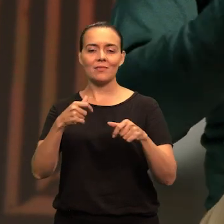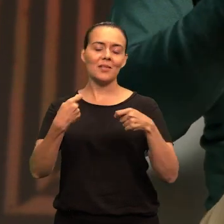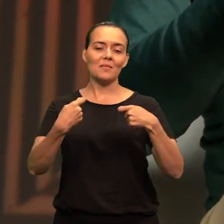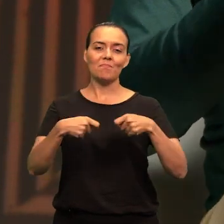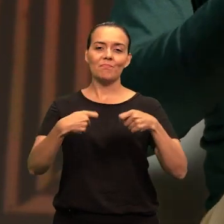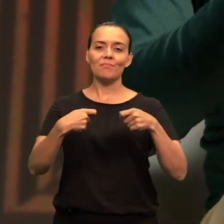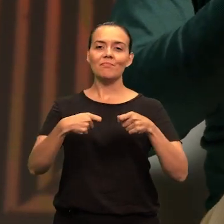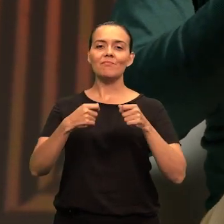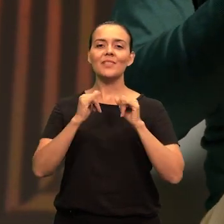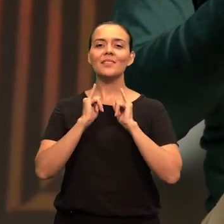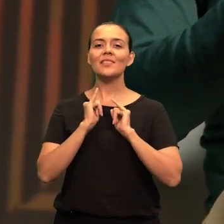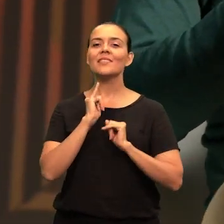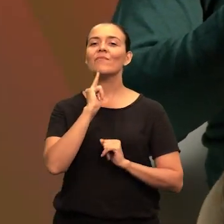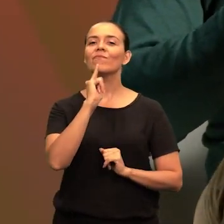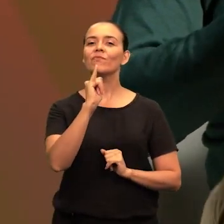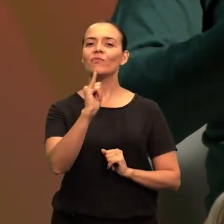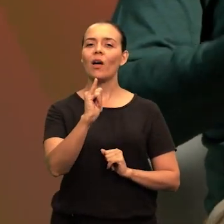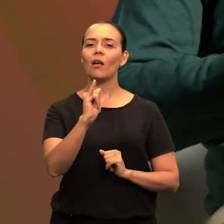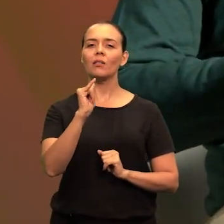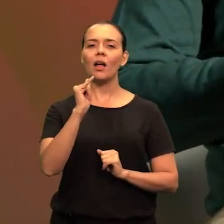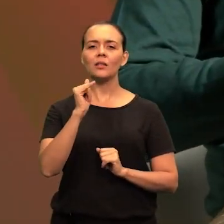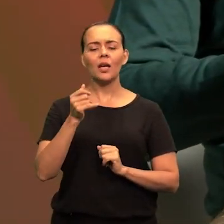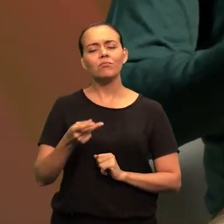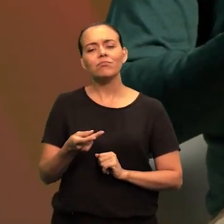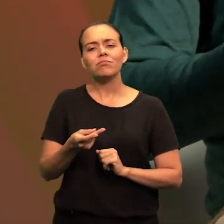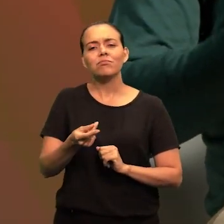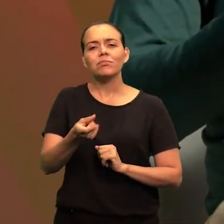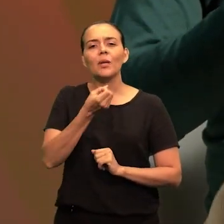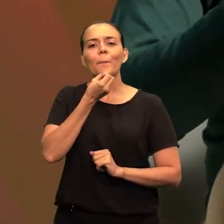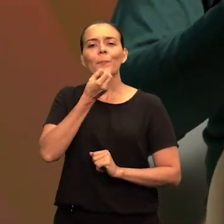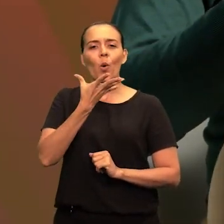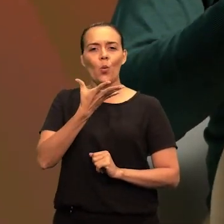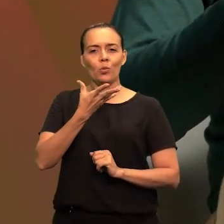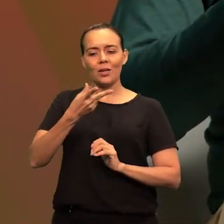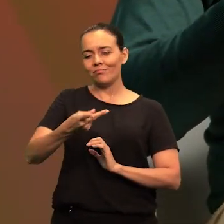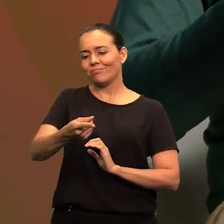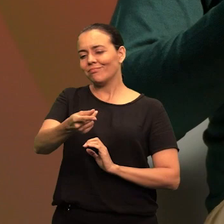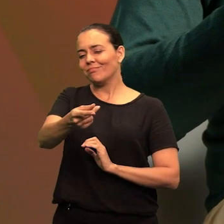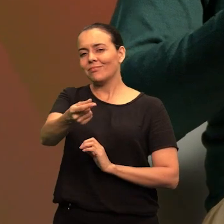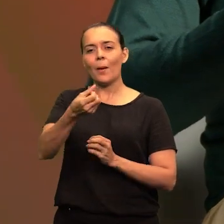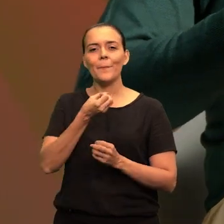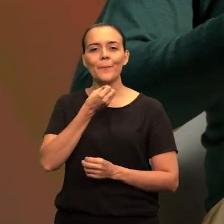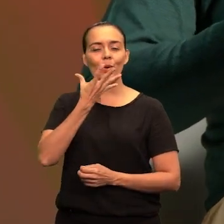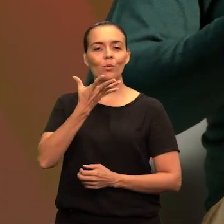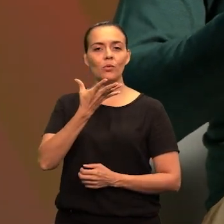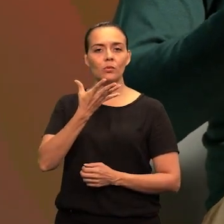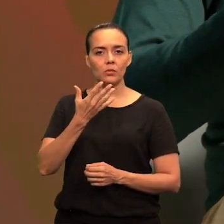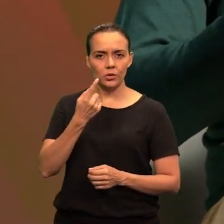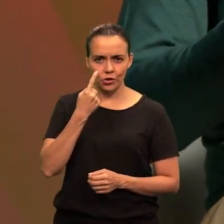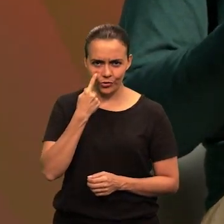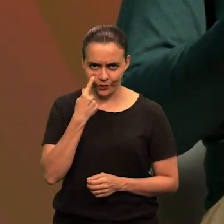Isso era o desejo de um governante prudente. Nos tempos atuais, nós estamos vendo esgarçamento, em que